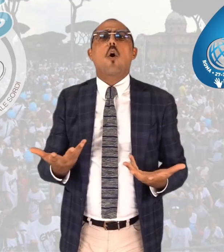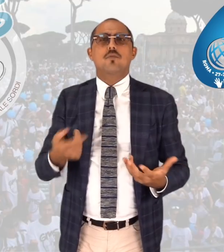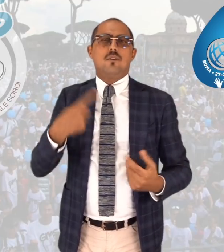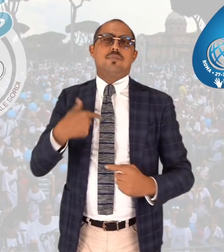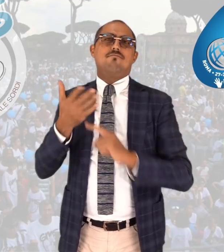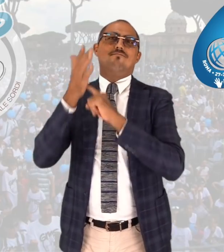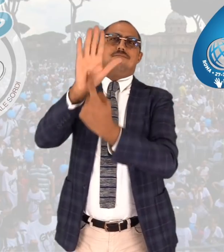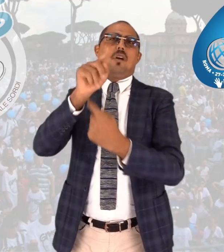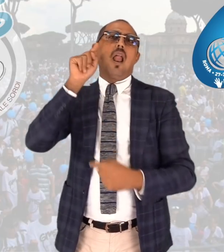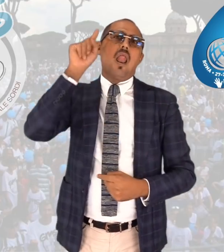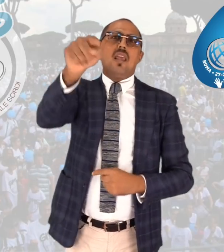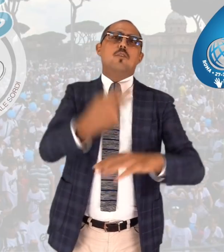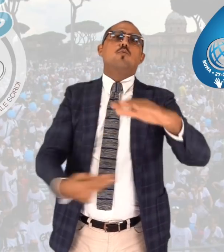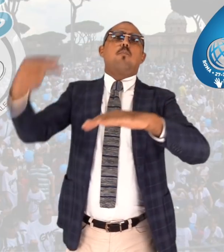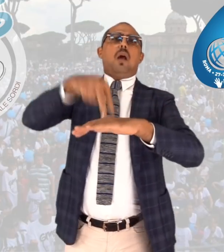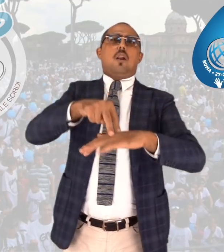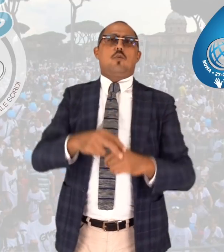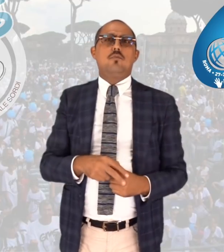e salirò sul palco a raccontarvi quanto fatto.